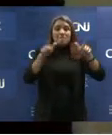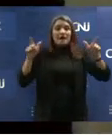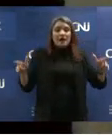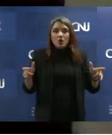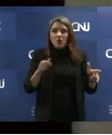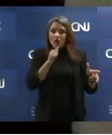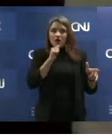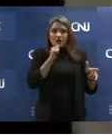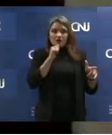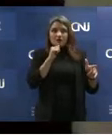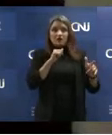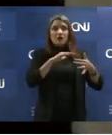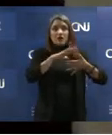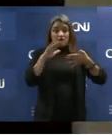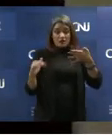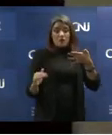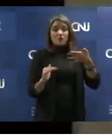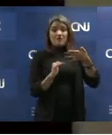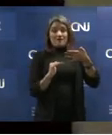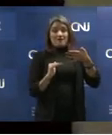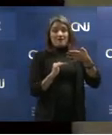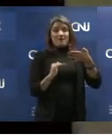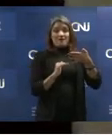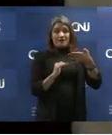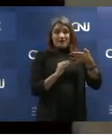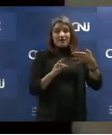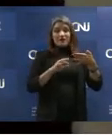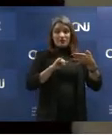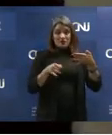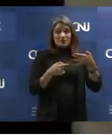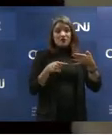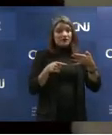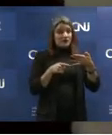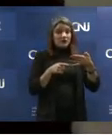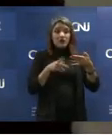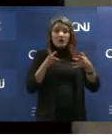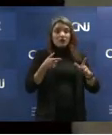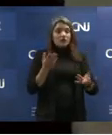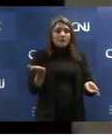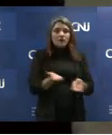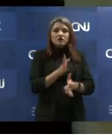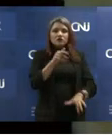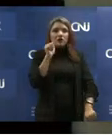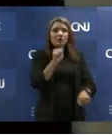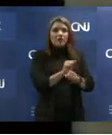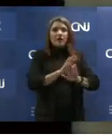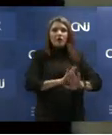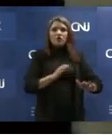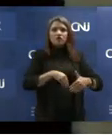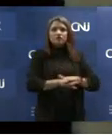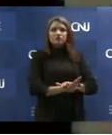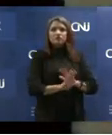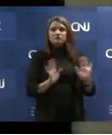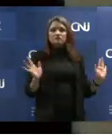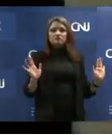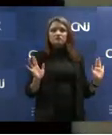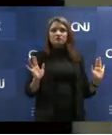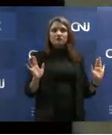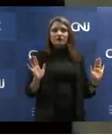na origem dos julgadores o procedimento restou arquivado. Em 4 de dezembro de 2020.